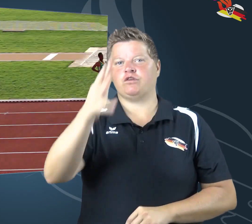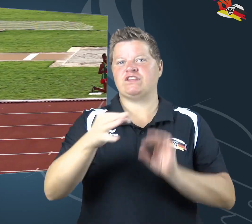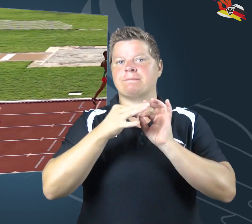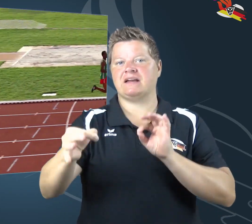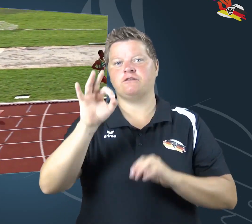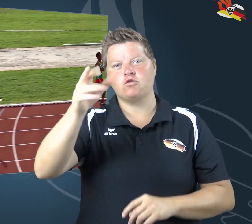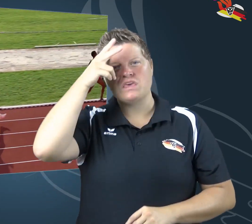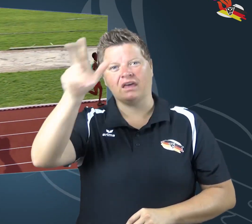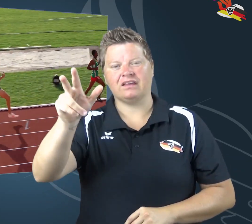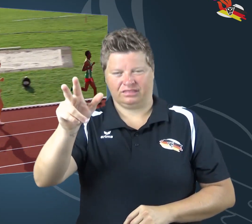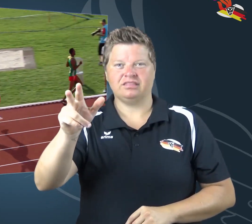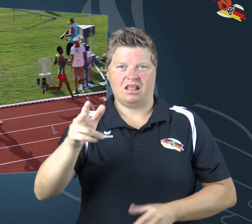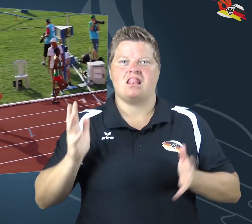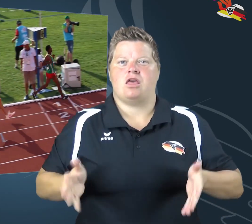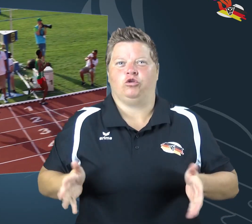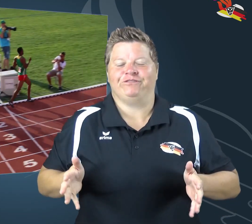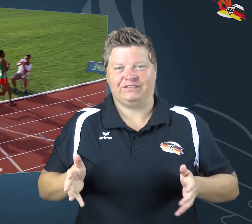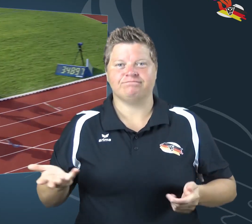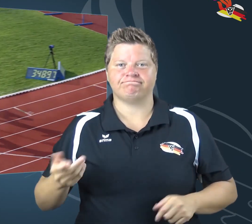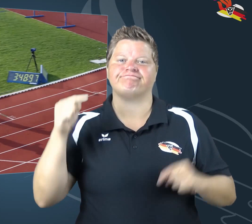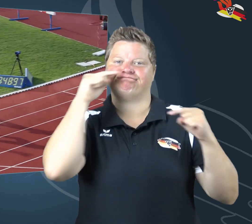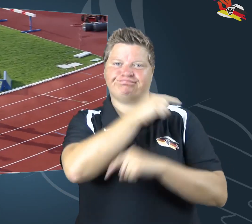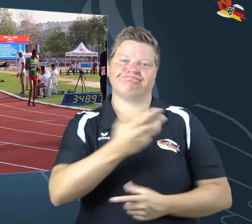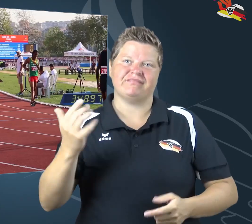Im 1500m Lauf der Herren lief Alexander Bley auf den 5.Platz.